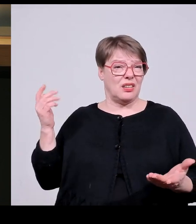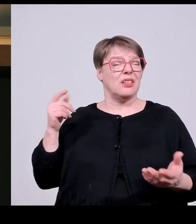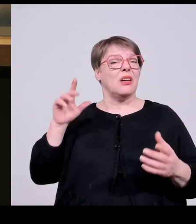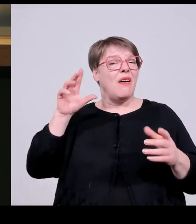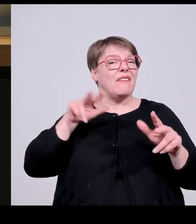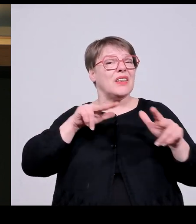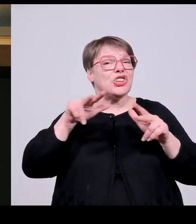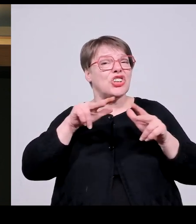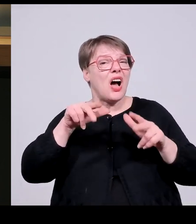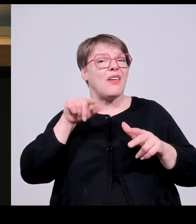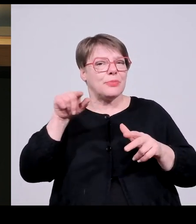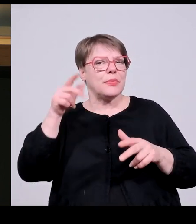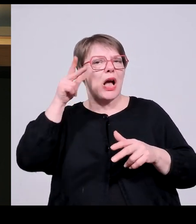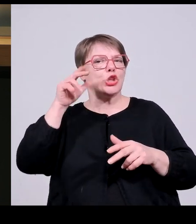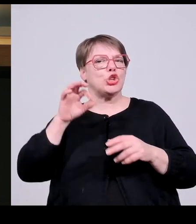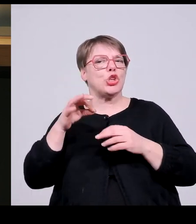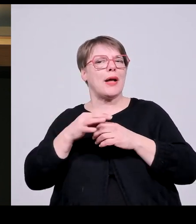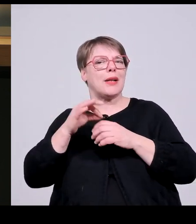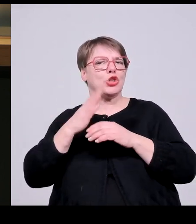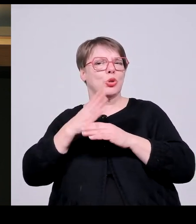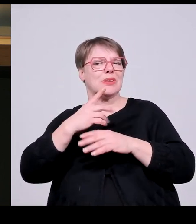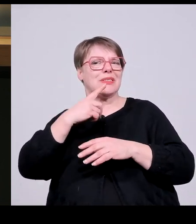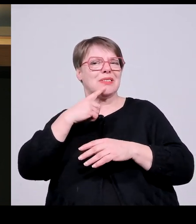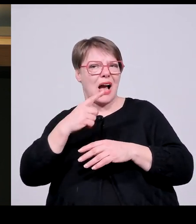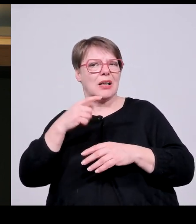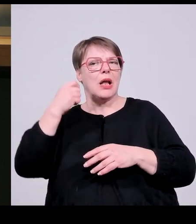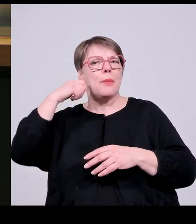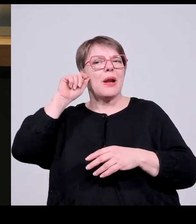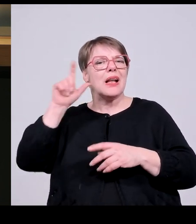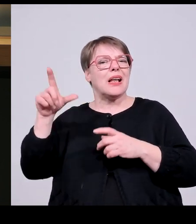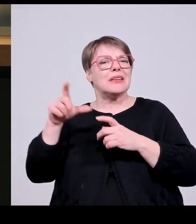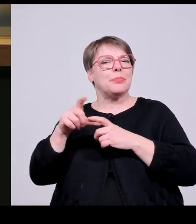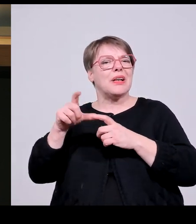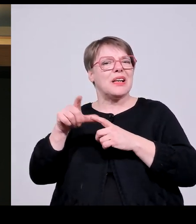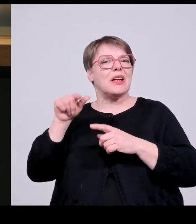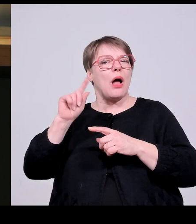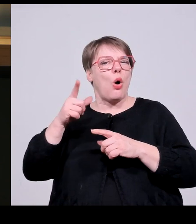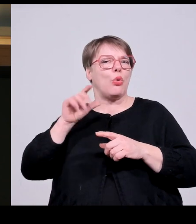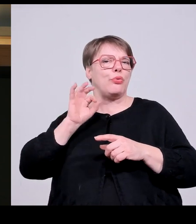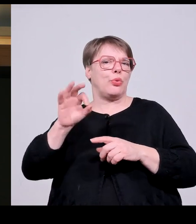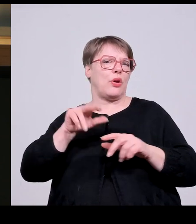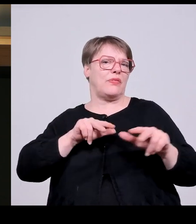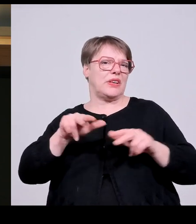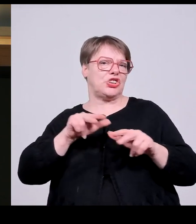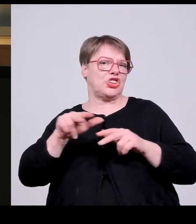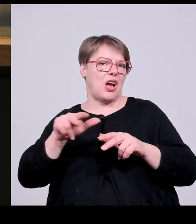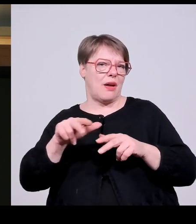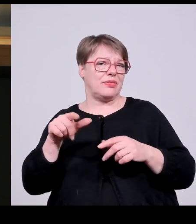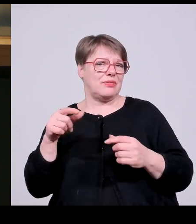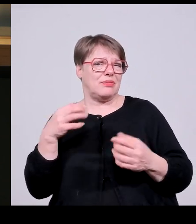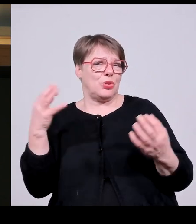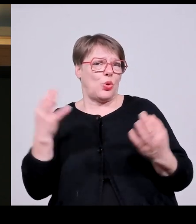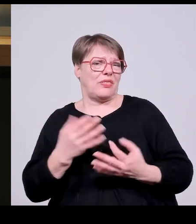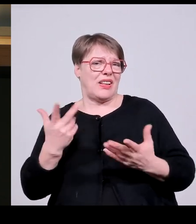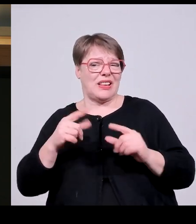Nein, es geht hier um die TVO. Tun Sie, was für die TVO sofort rasch. Vielen Dank.(Beifall)(Rednerwechsel)